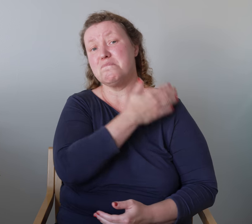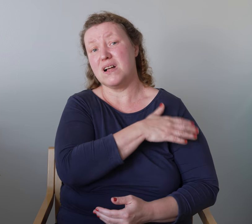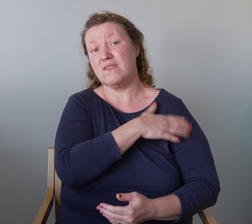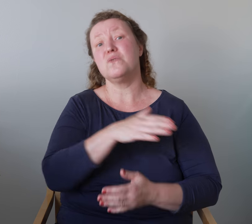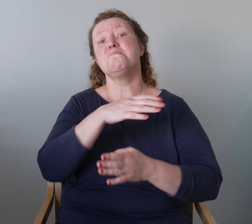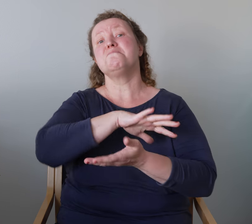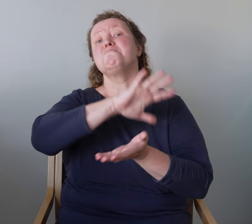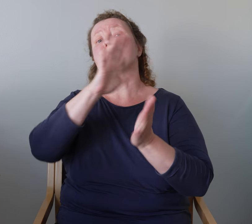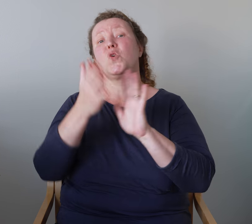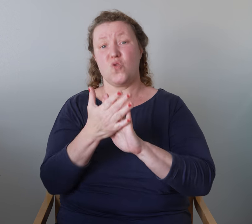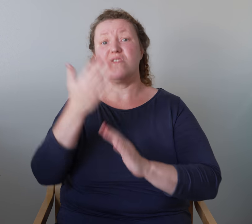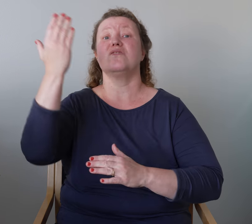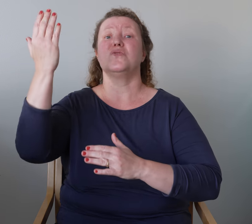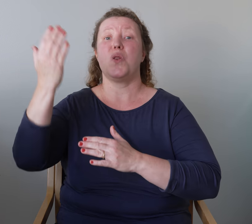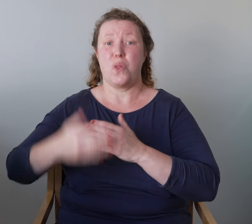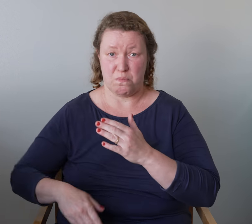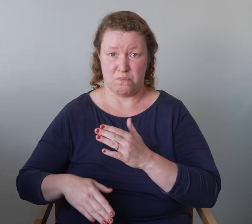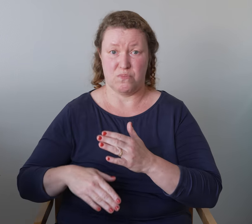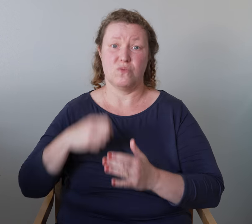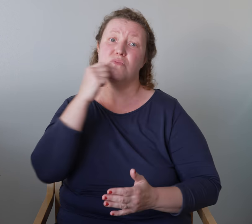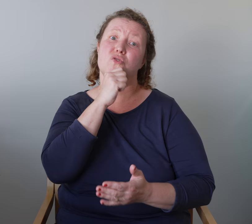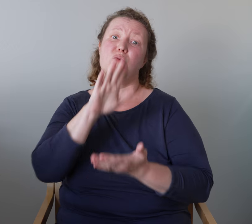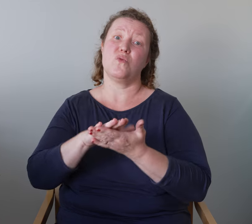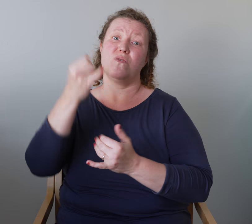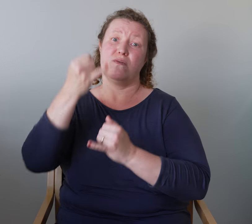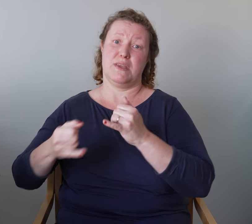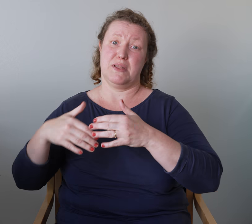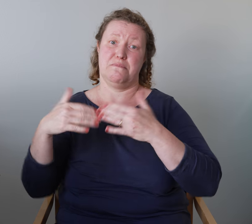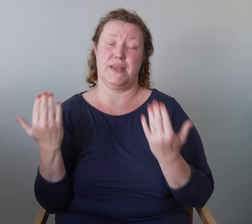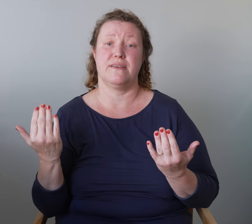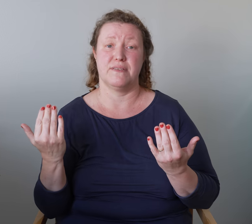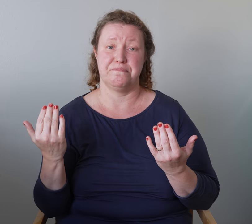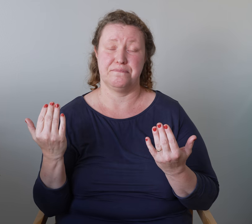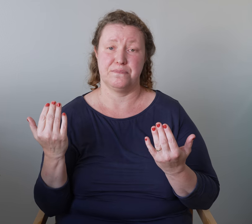Tekstipuhelupalvelu päättyy kokonaan 31.12.2024.